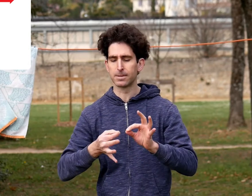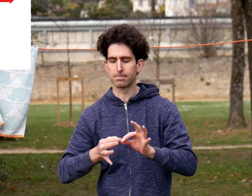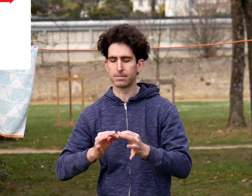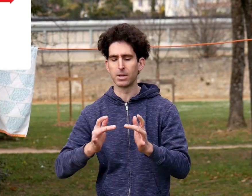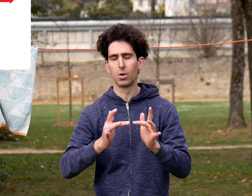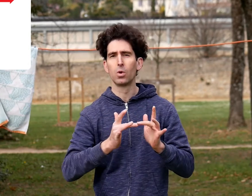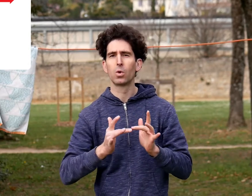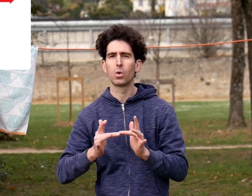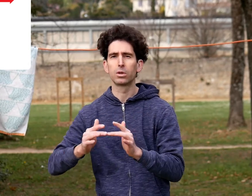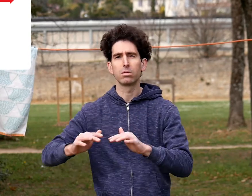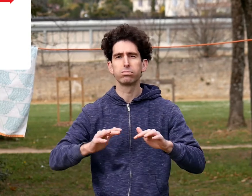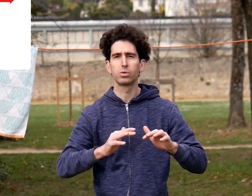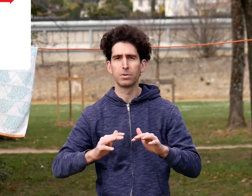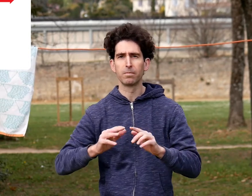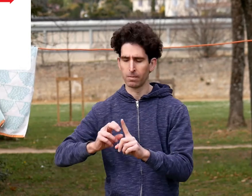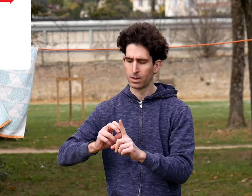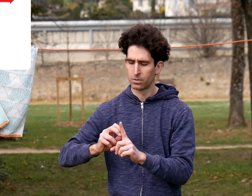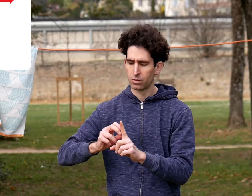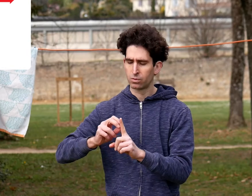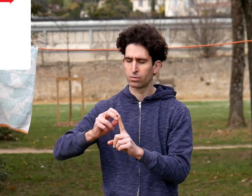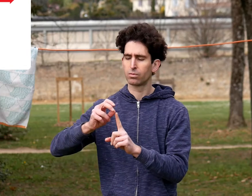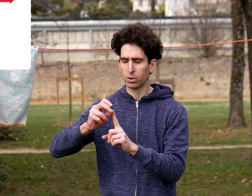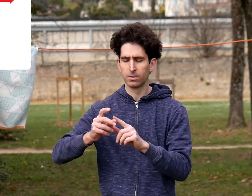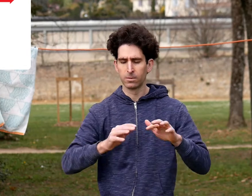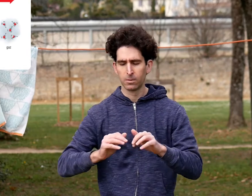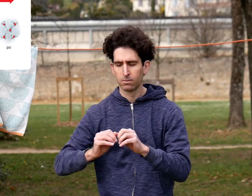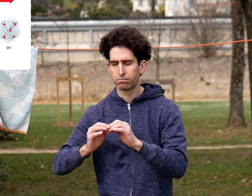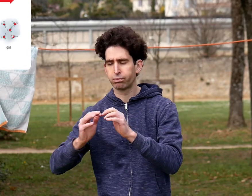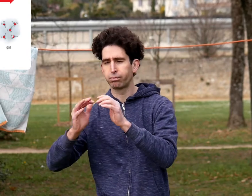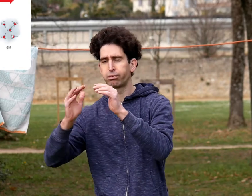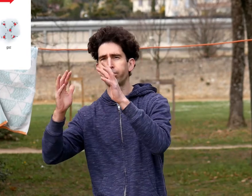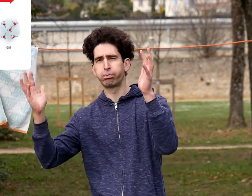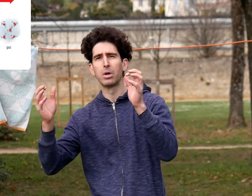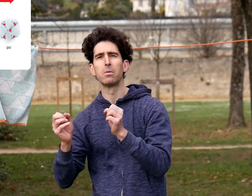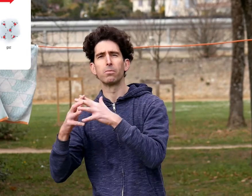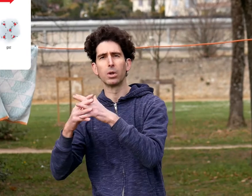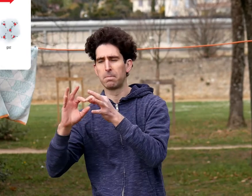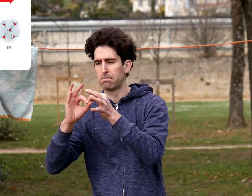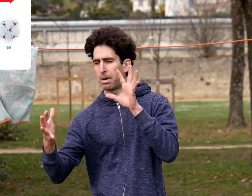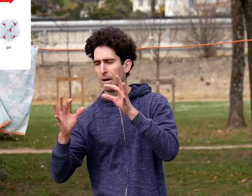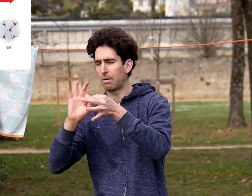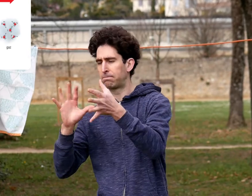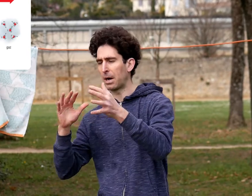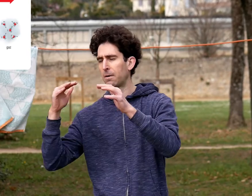mais elles gardent le contact et elles bougent. La température monte encore. L'eau liquide devient gazeux. Il n'y a plus de liaison